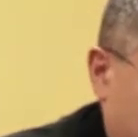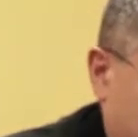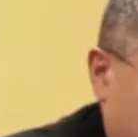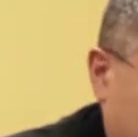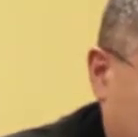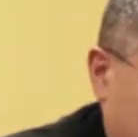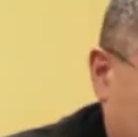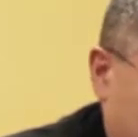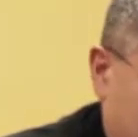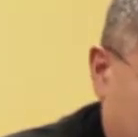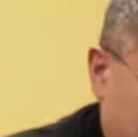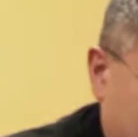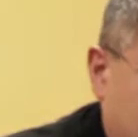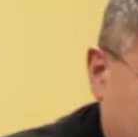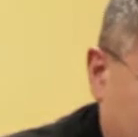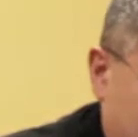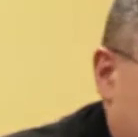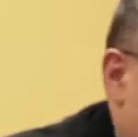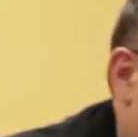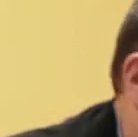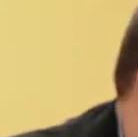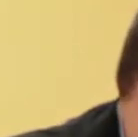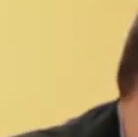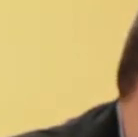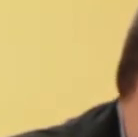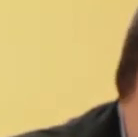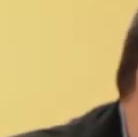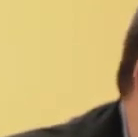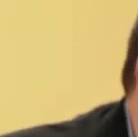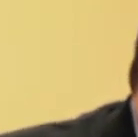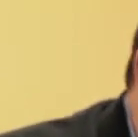Muchas gracias por vuestra atención. Muchas gracias a ti.